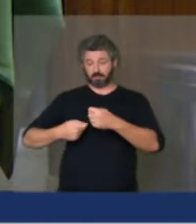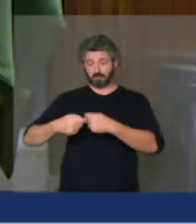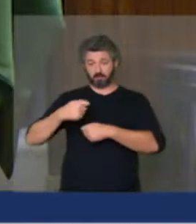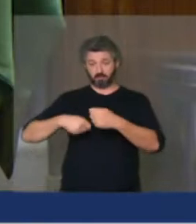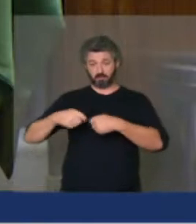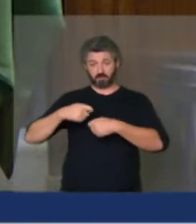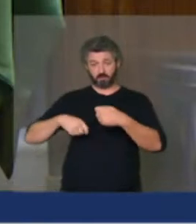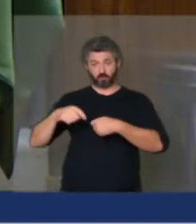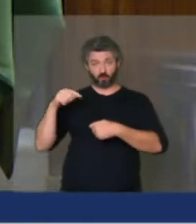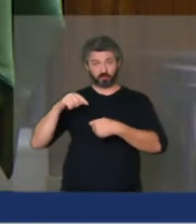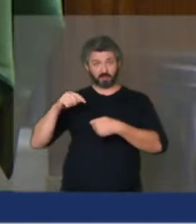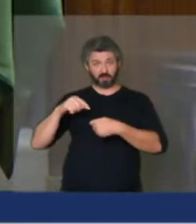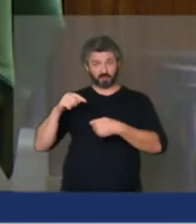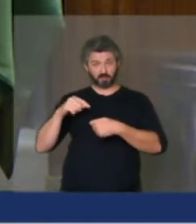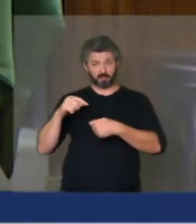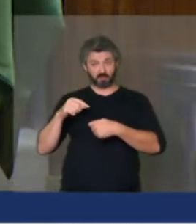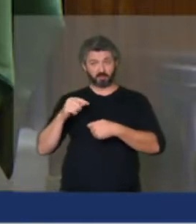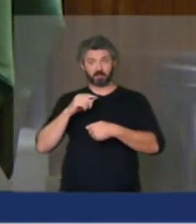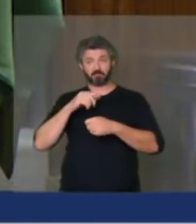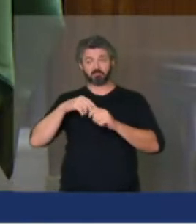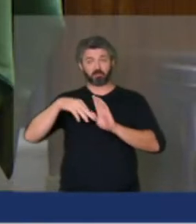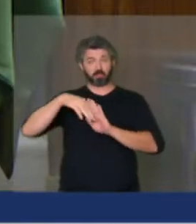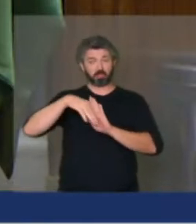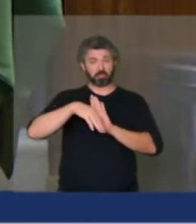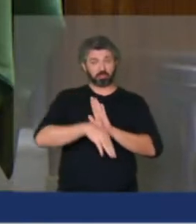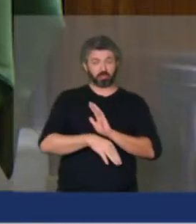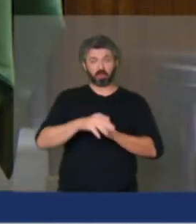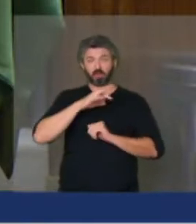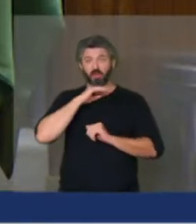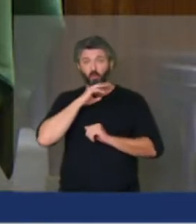QUE PARECER SER HONESTO. POR ISSO SE A ECONOMIA ESTAVA INDO MAL VAI FICAR PIOR PORQUE GERA UMA DESCONFIANÇA NA